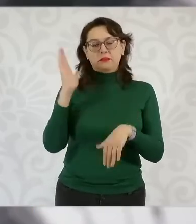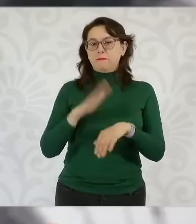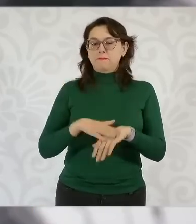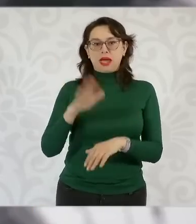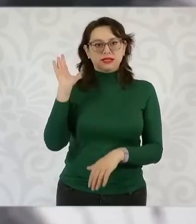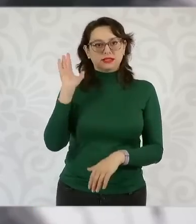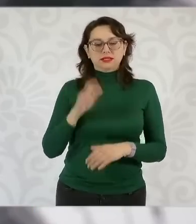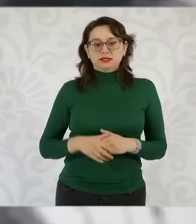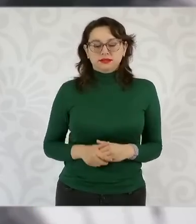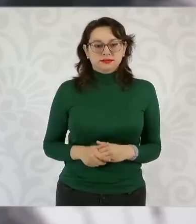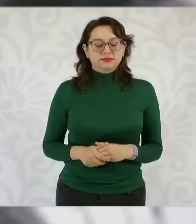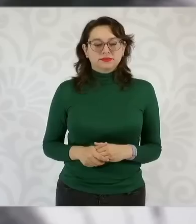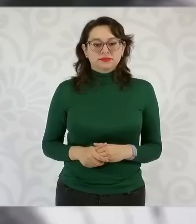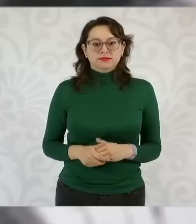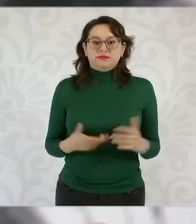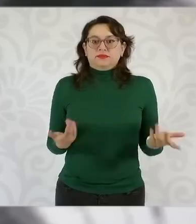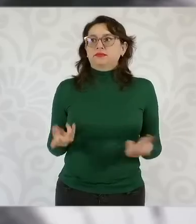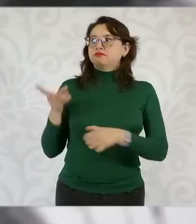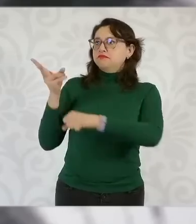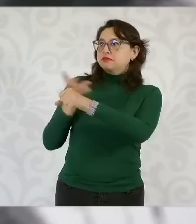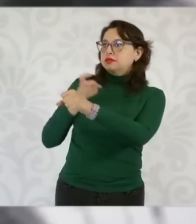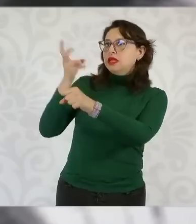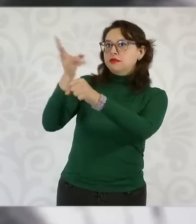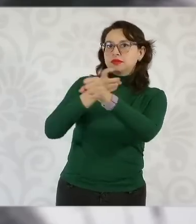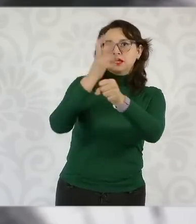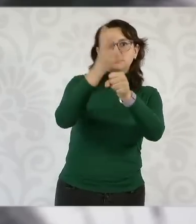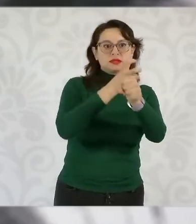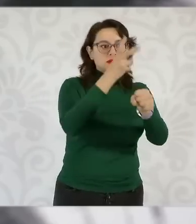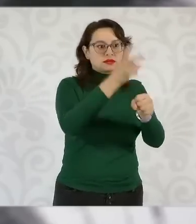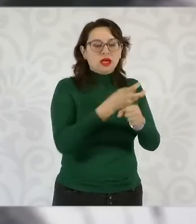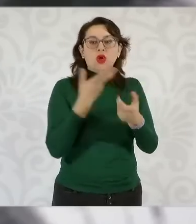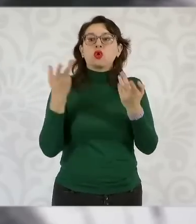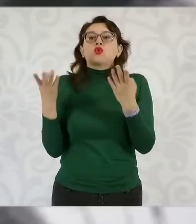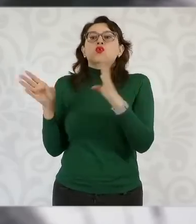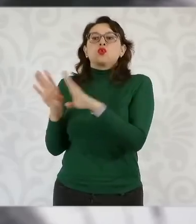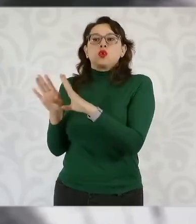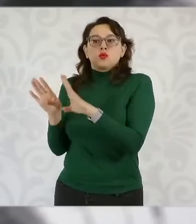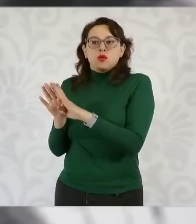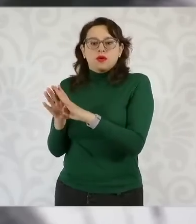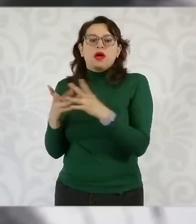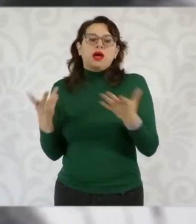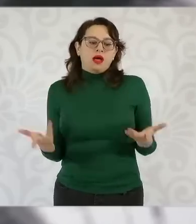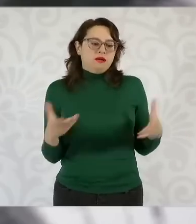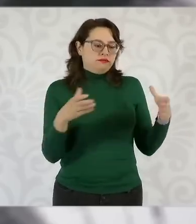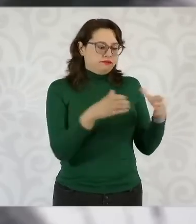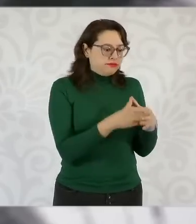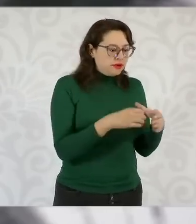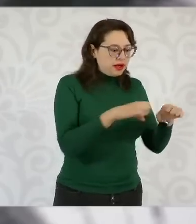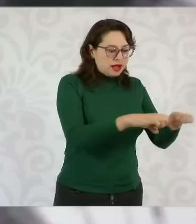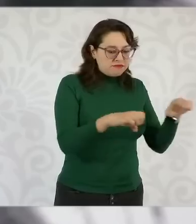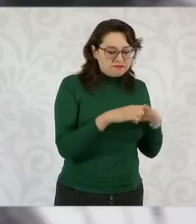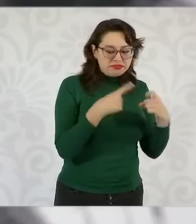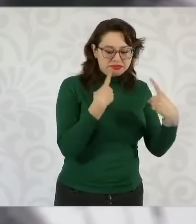a estas inversiones pues es este equipo de trabajo A partir de polos de bienestar de hablar con las